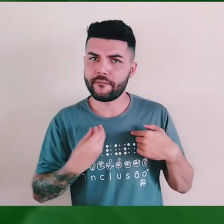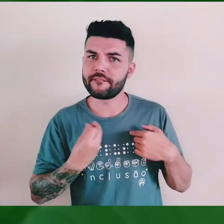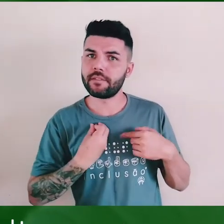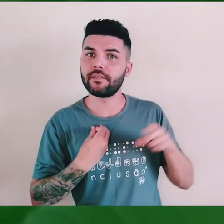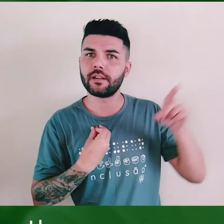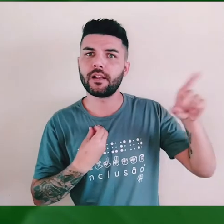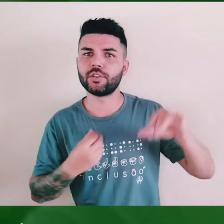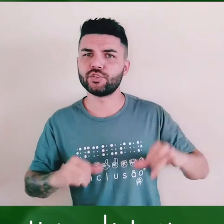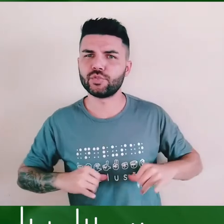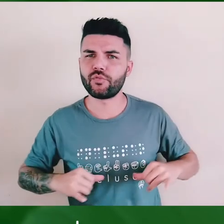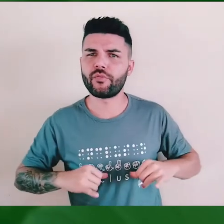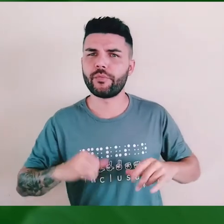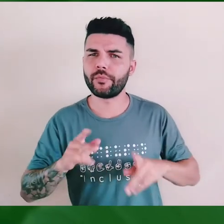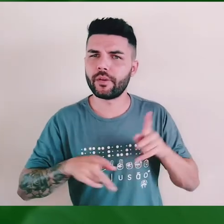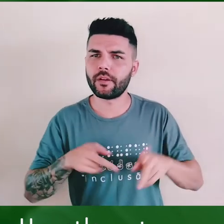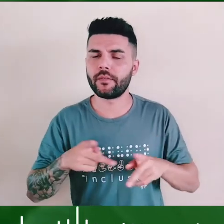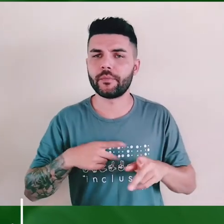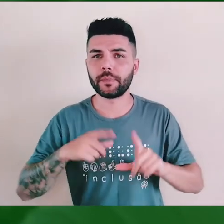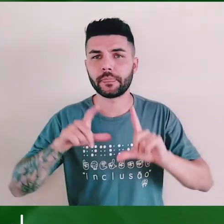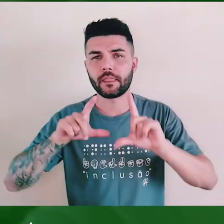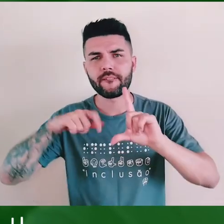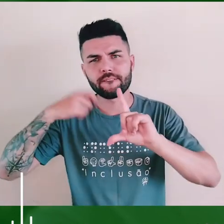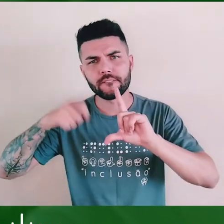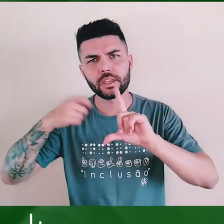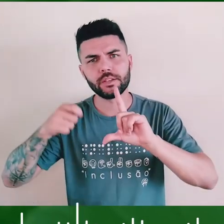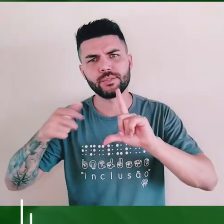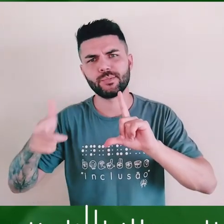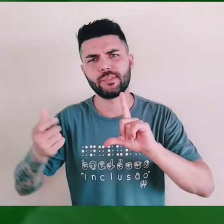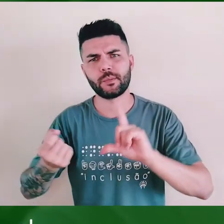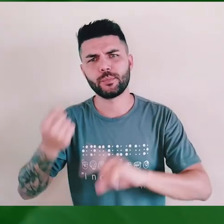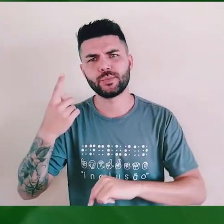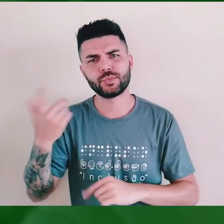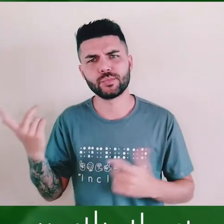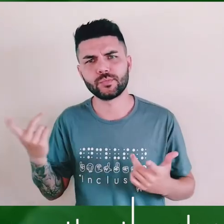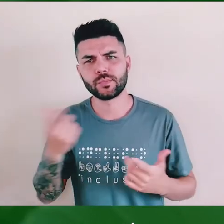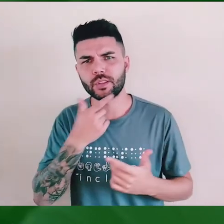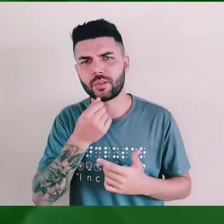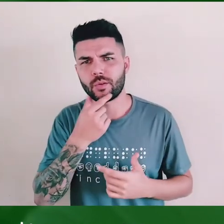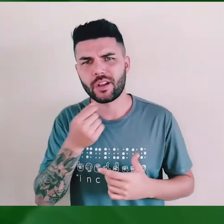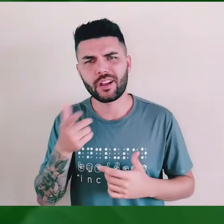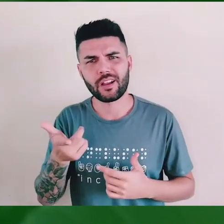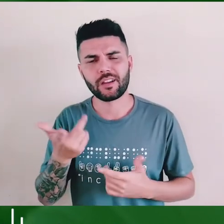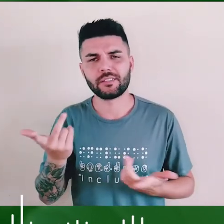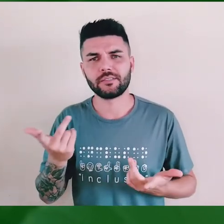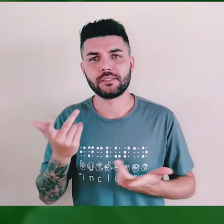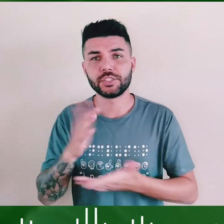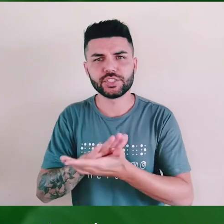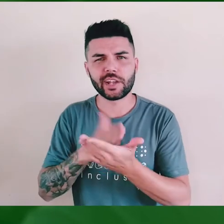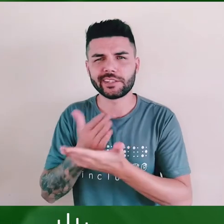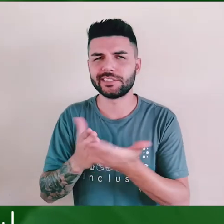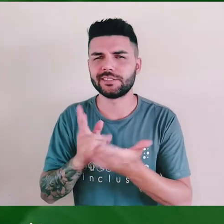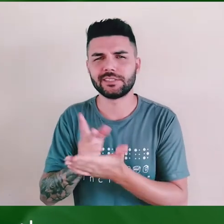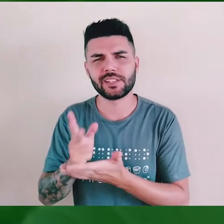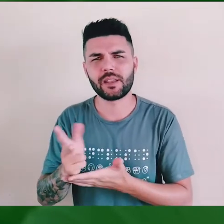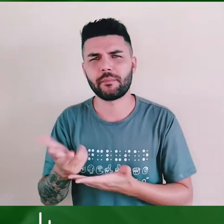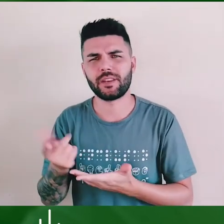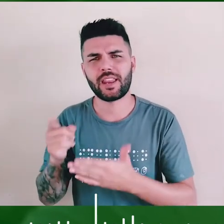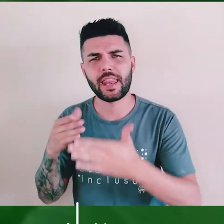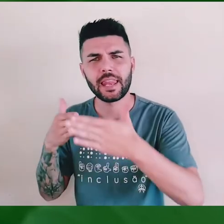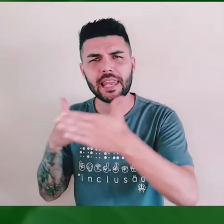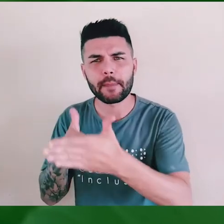sobre o limite do humor, que sempre achei chatice mas tem limite! Quando você fala